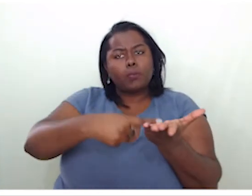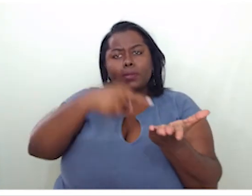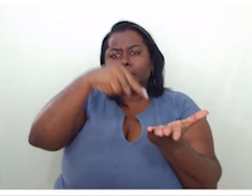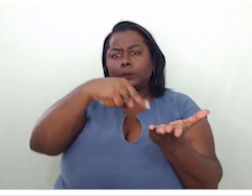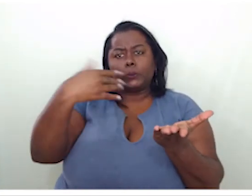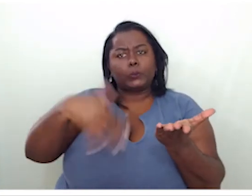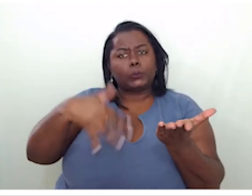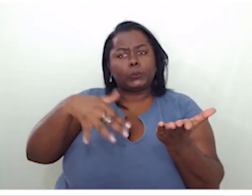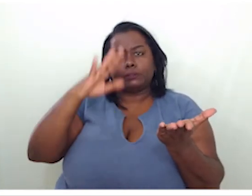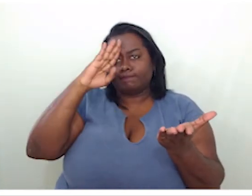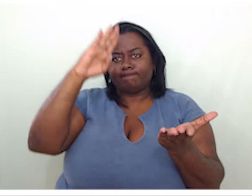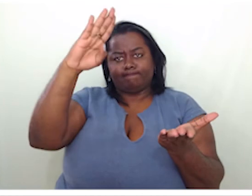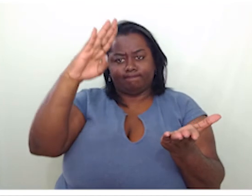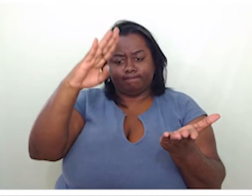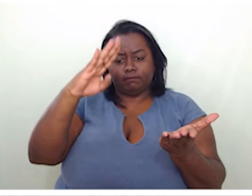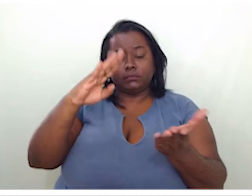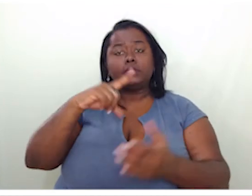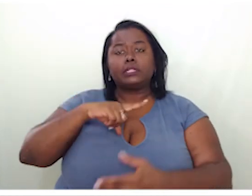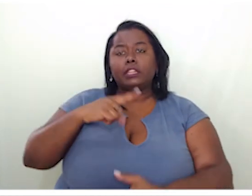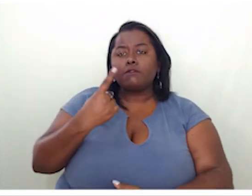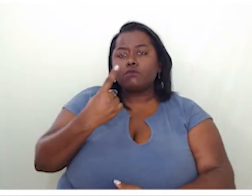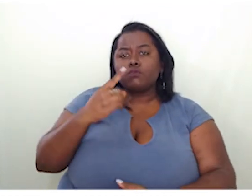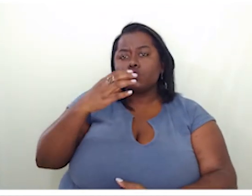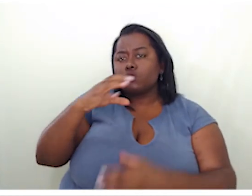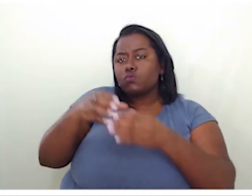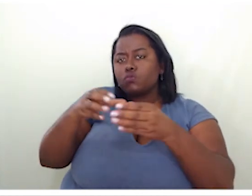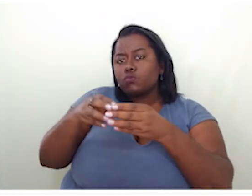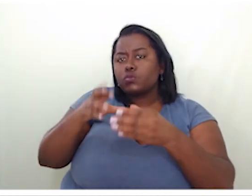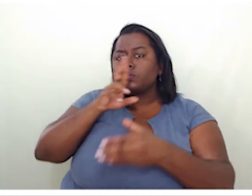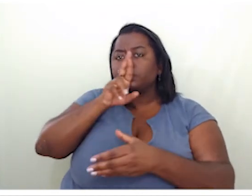si alguien recibe la tarea en una determinada etapa,